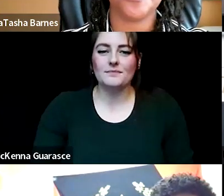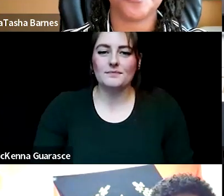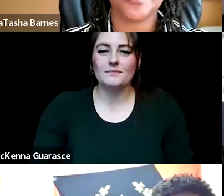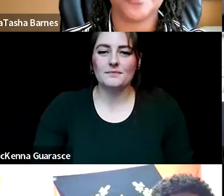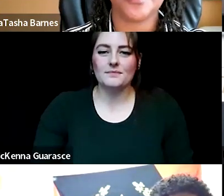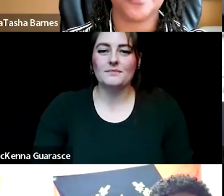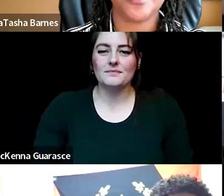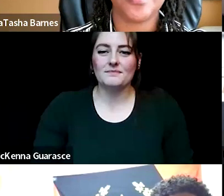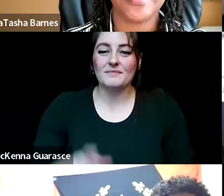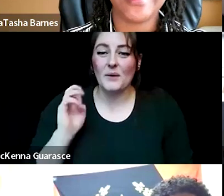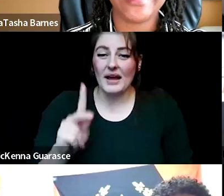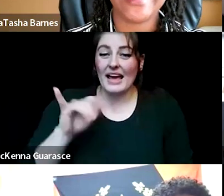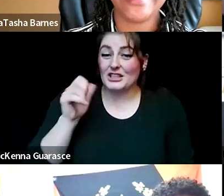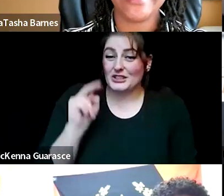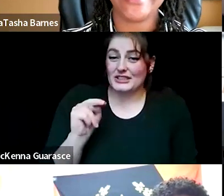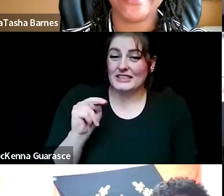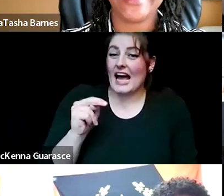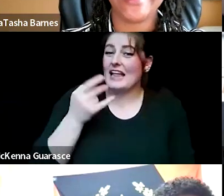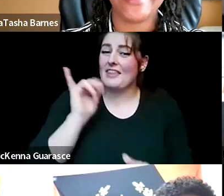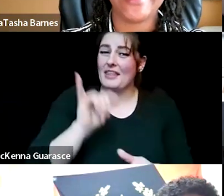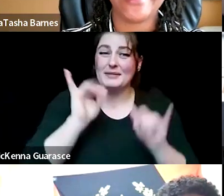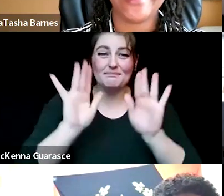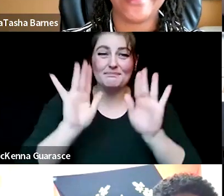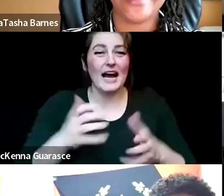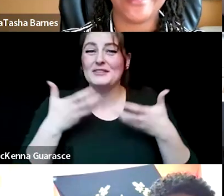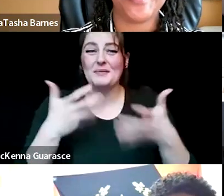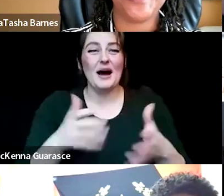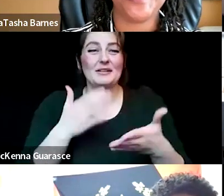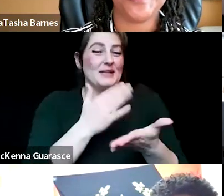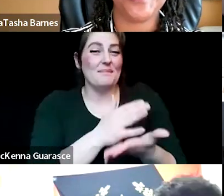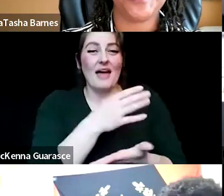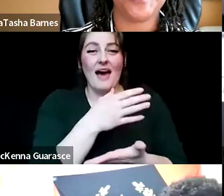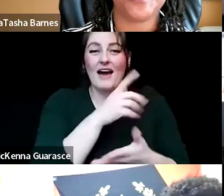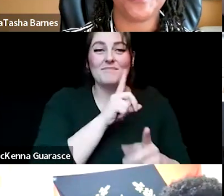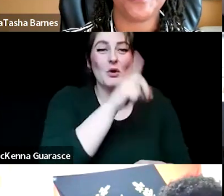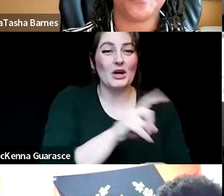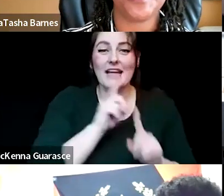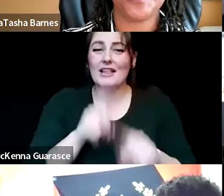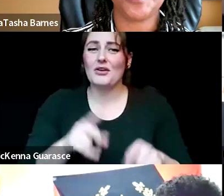Está bien. Eso fue fantástico. No quisiera detener la sesión de preguntas. Esto ha sido maravilloso.